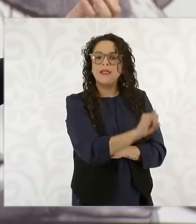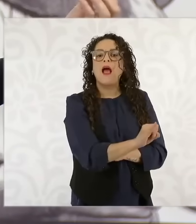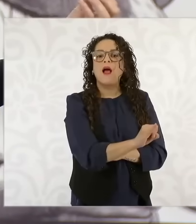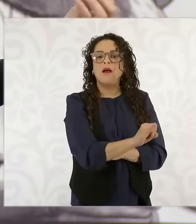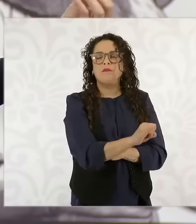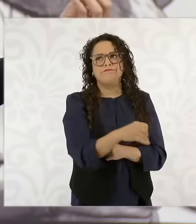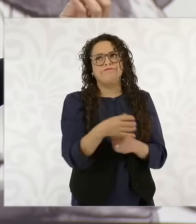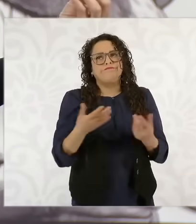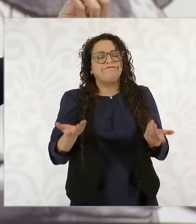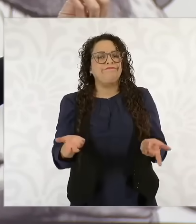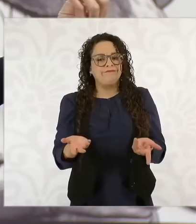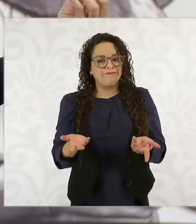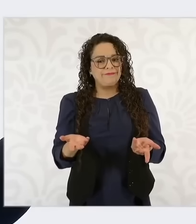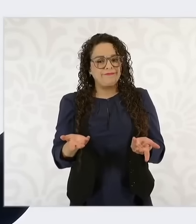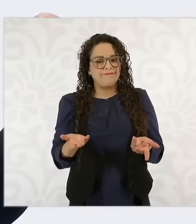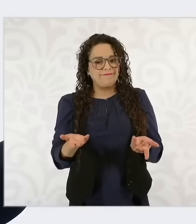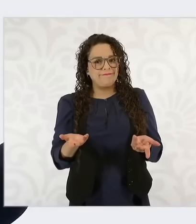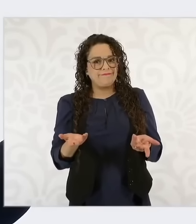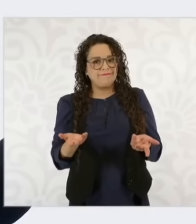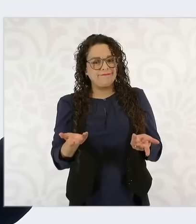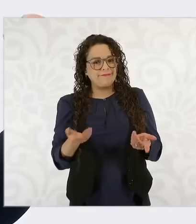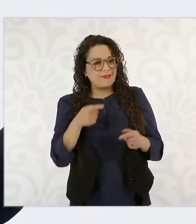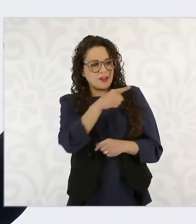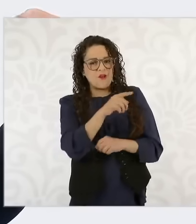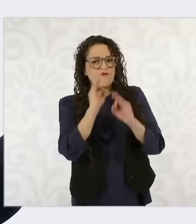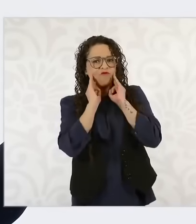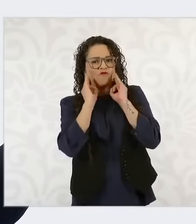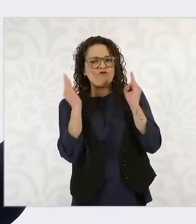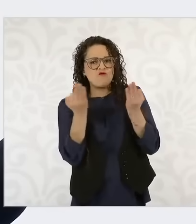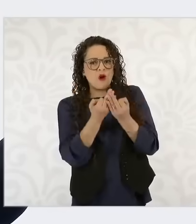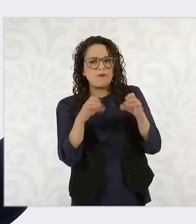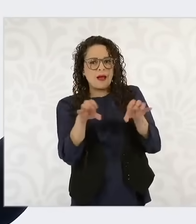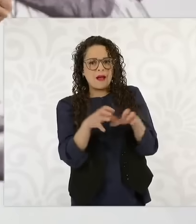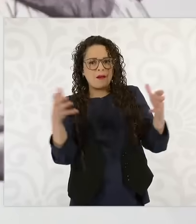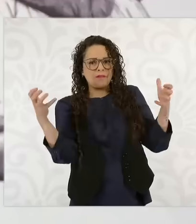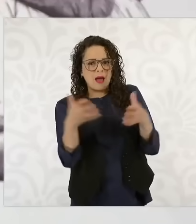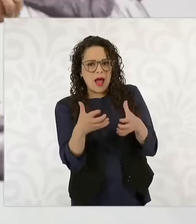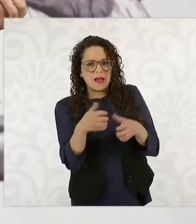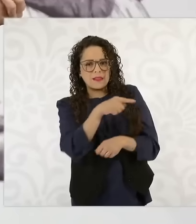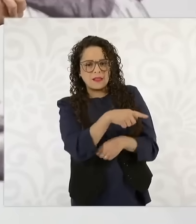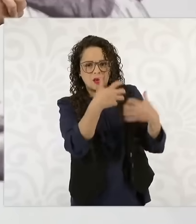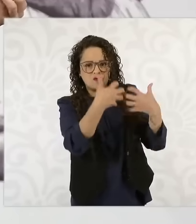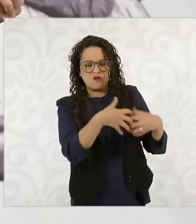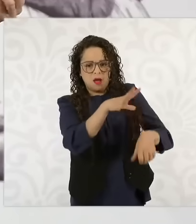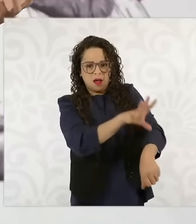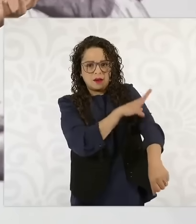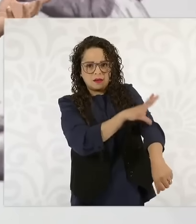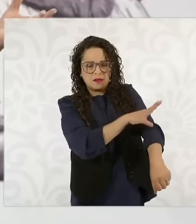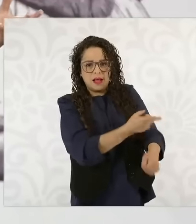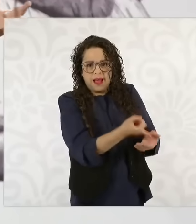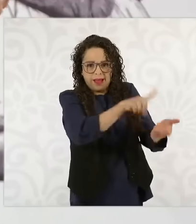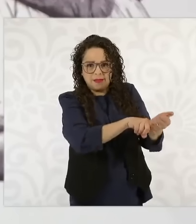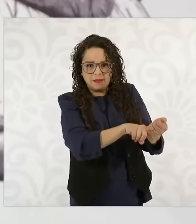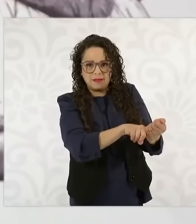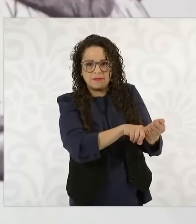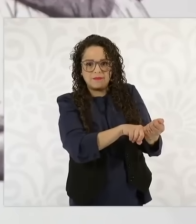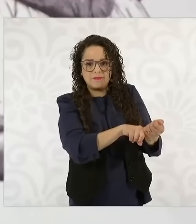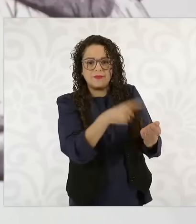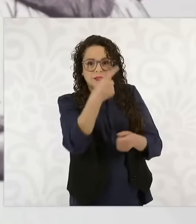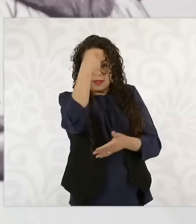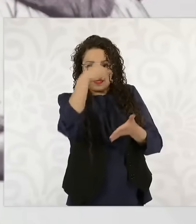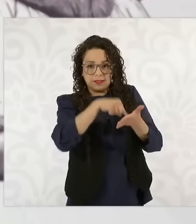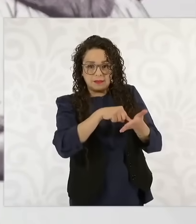Eso, esa forma, el autoabasto tenía otra otro problema, no pagaba la transmisión